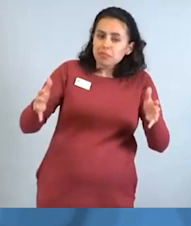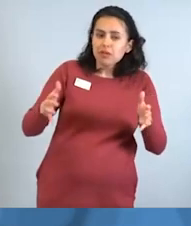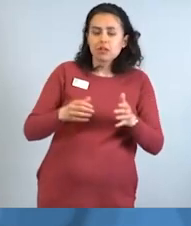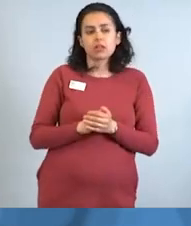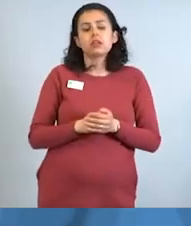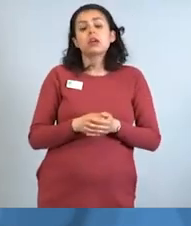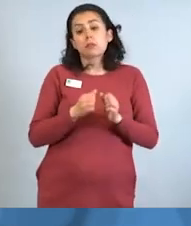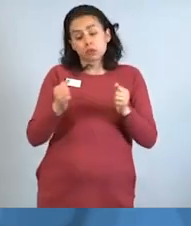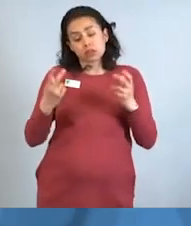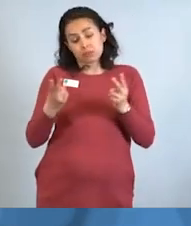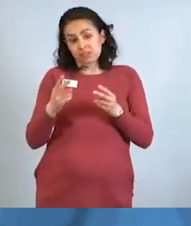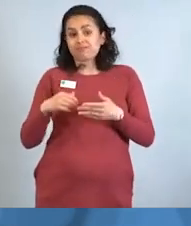Tosiaan sen ilmaantuvuus.